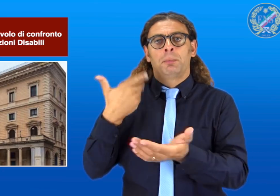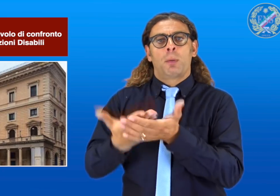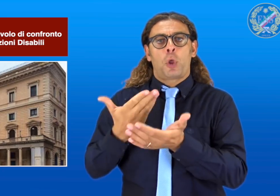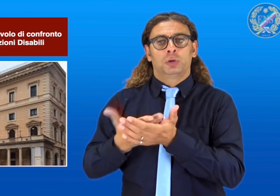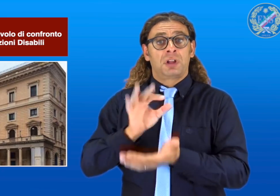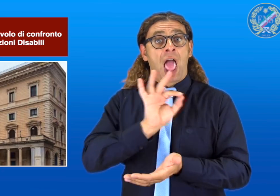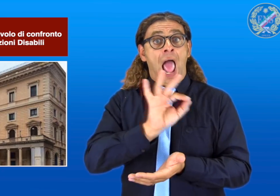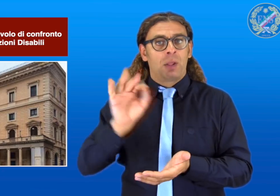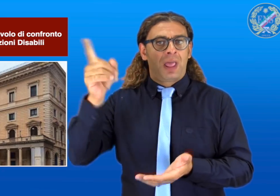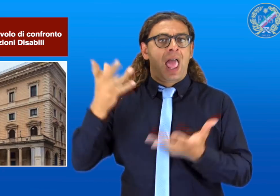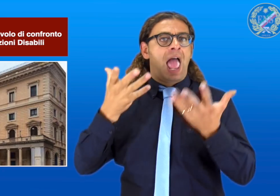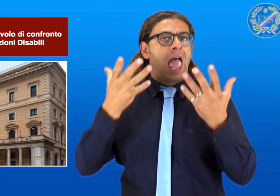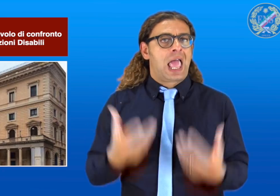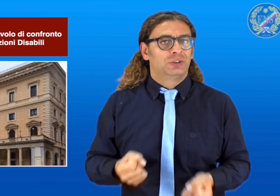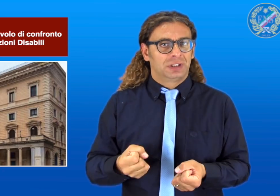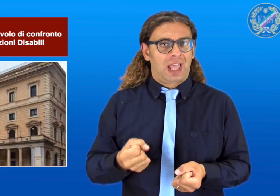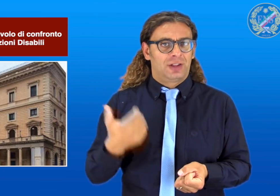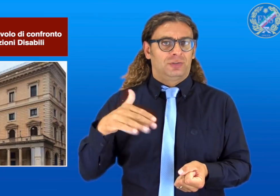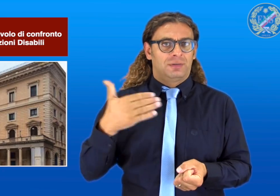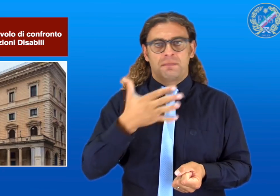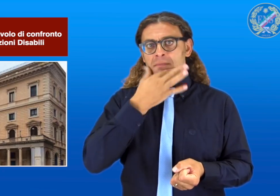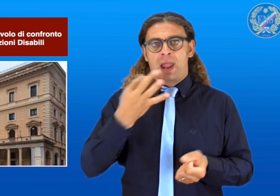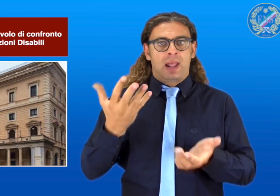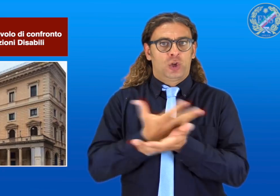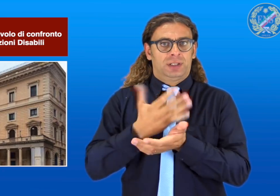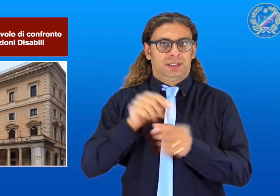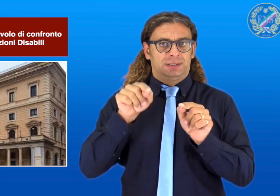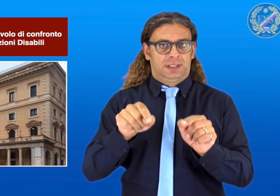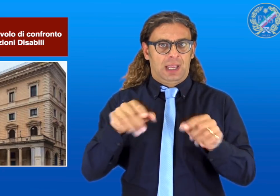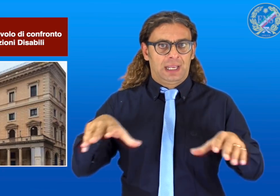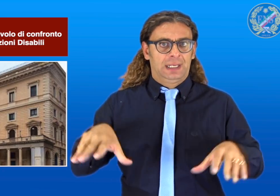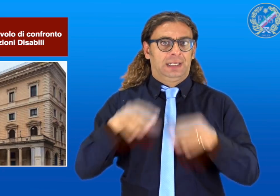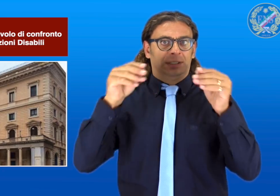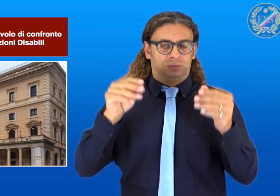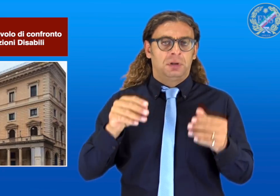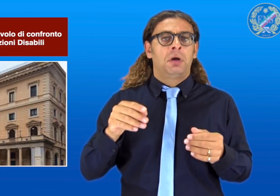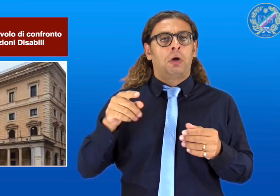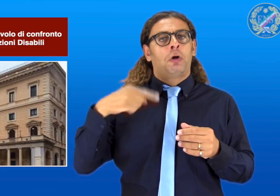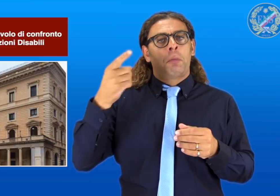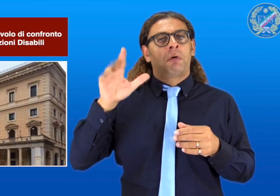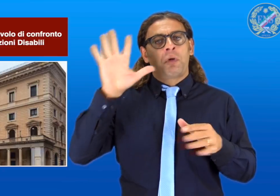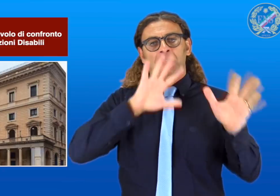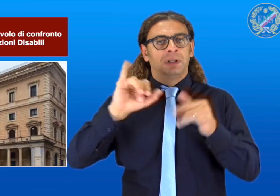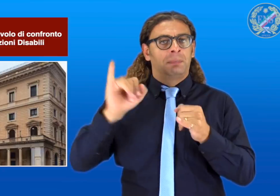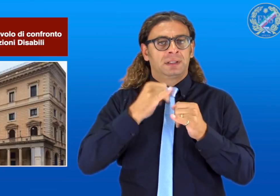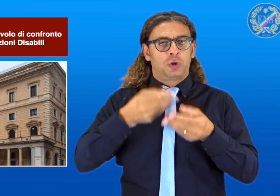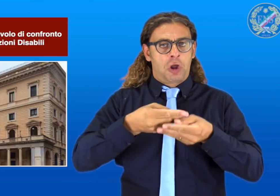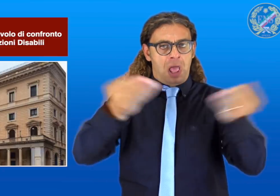alcune proposte sono state accettate ed è una bella notizia.